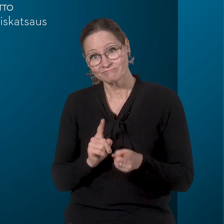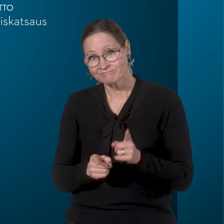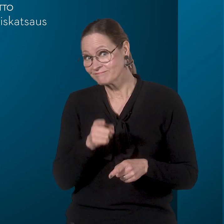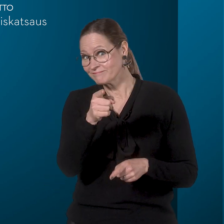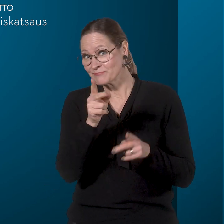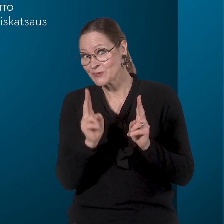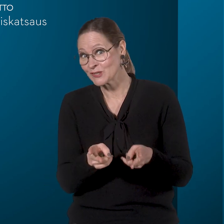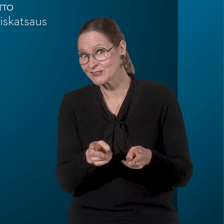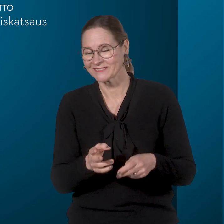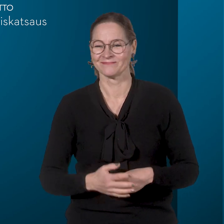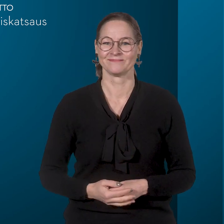Ehkä sinäkin voisit olla yksi heistä!